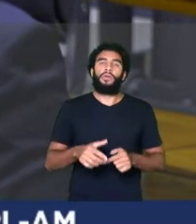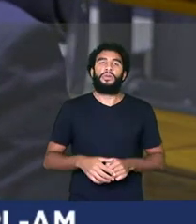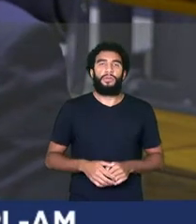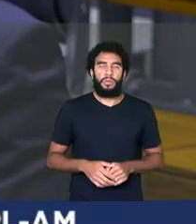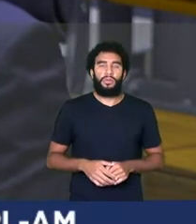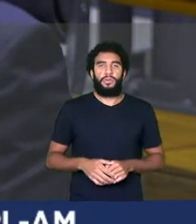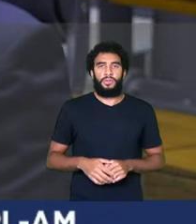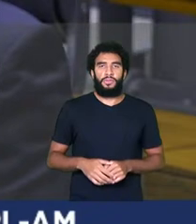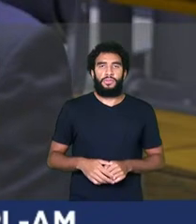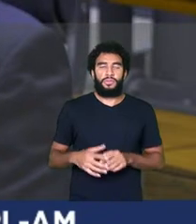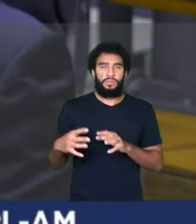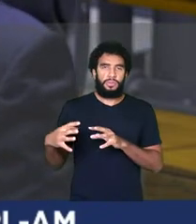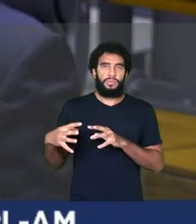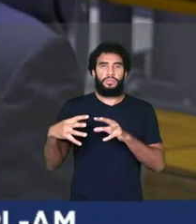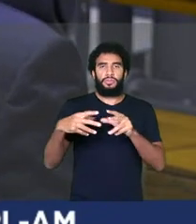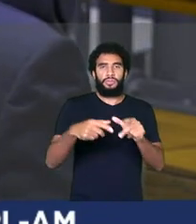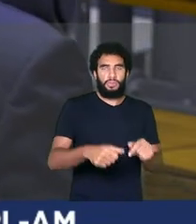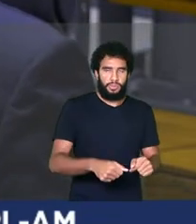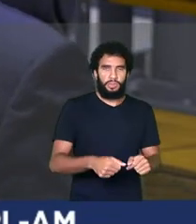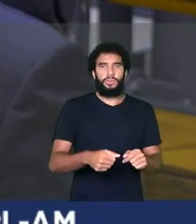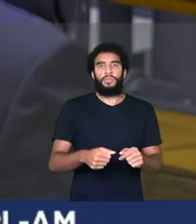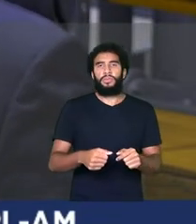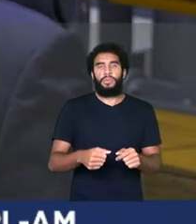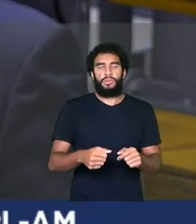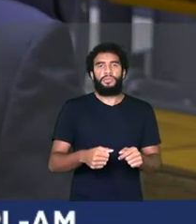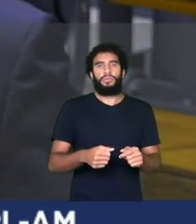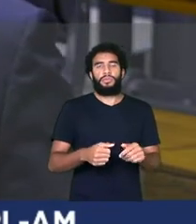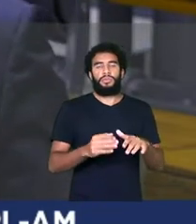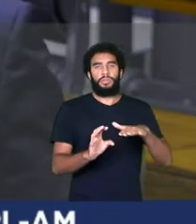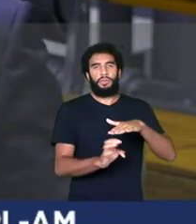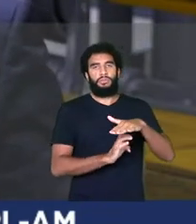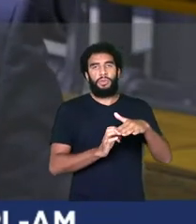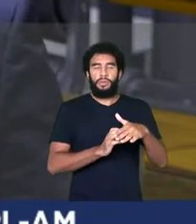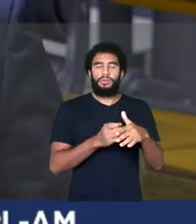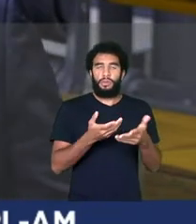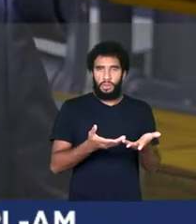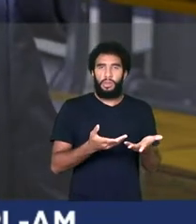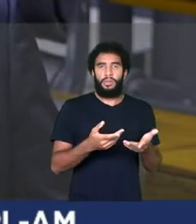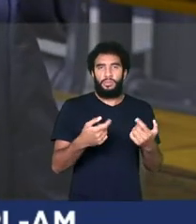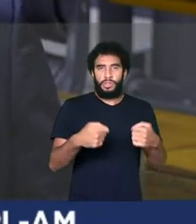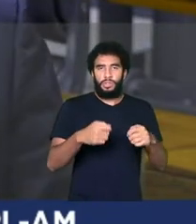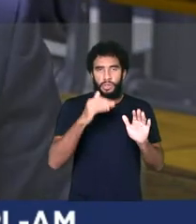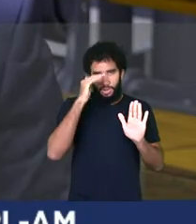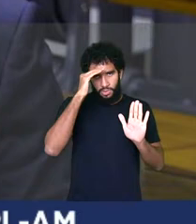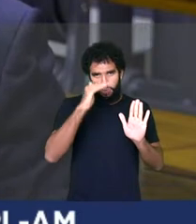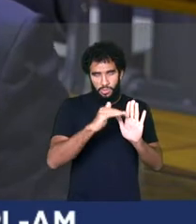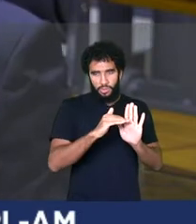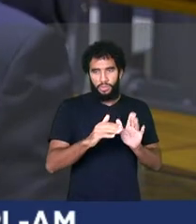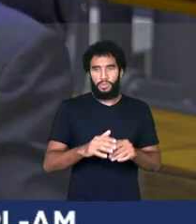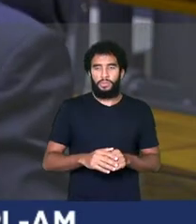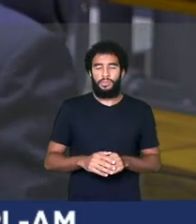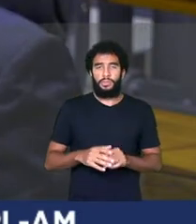CID, É SÓ A CESTA. NÓS TEMOS O INS... SOBRE O QUAL TODOS OPERADORES ESTARÃO SUBMETIDOS. EU ACHO QUE O DEBATE, ELE É O PRÓXIMO